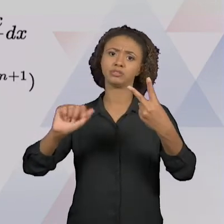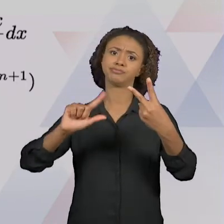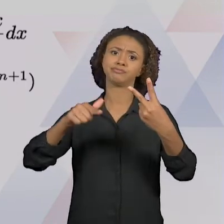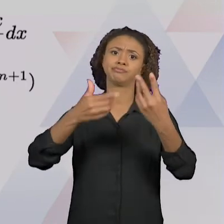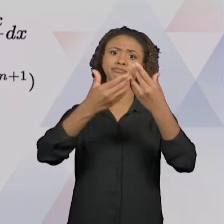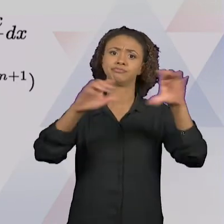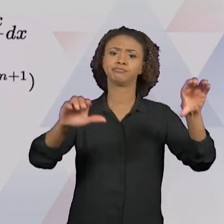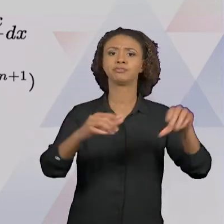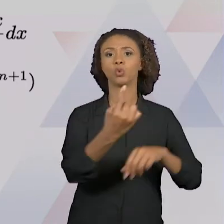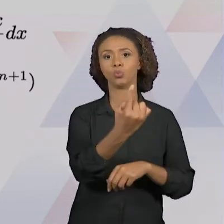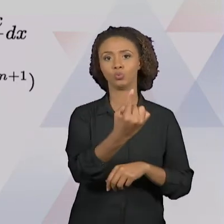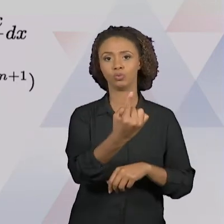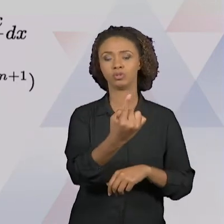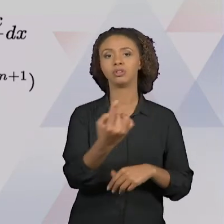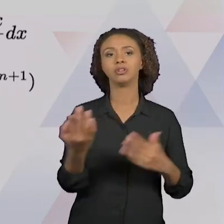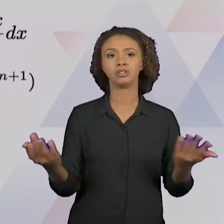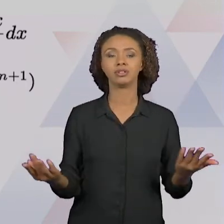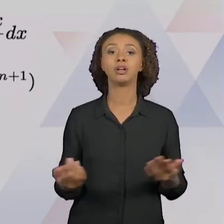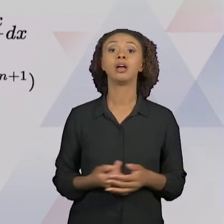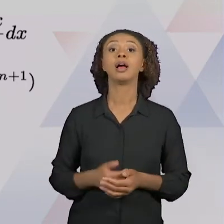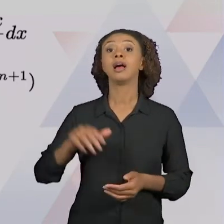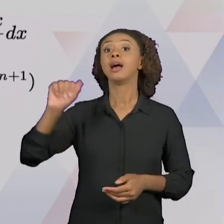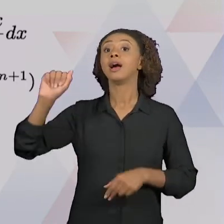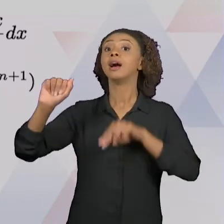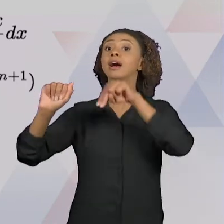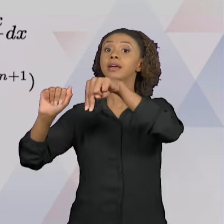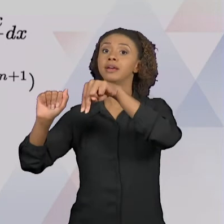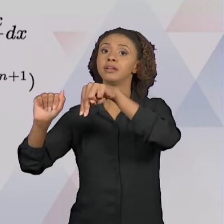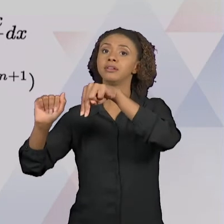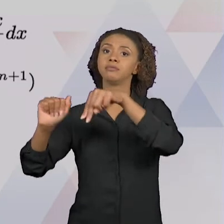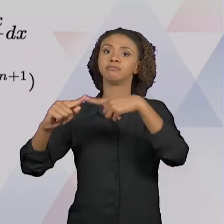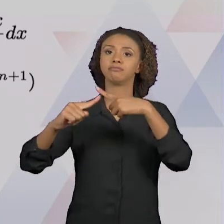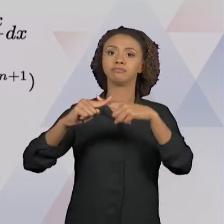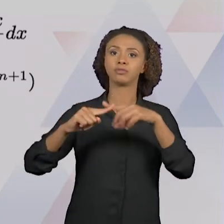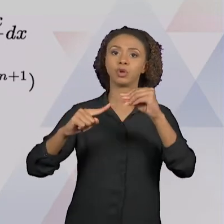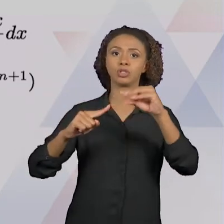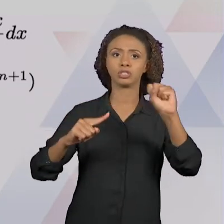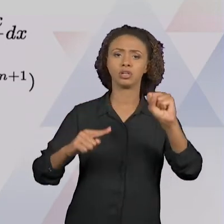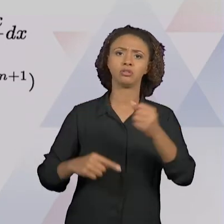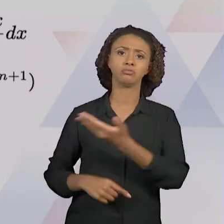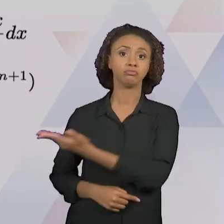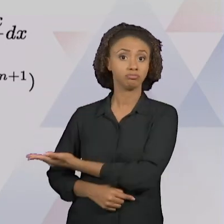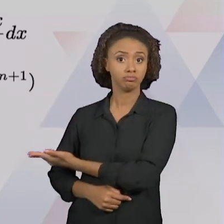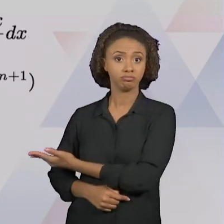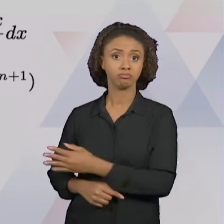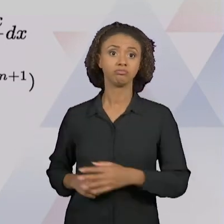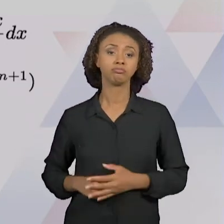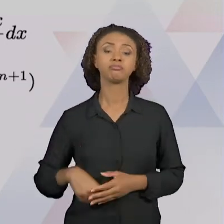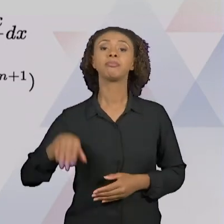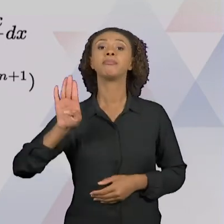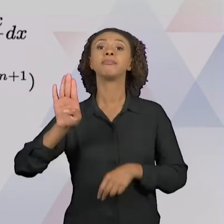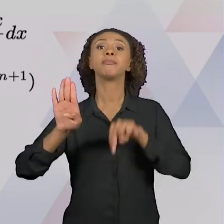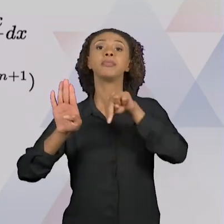"AN" QUE MULTIPLICA O COSSENO, ENTÃO ESTÃO AQUI. OS TERMOS EM "BN" QUE MULTIPLICAM O SENO ESTÃO